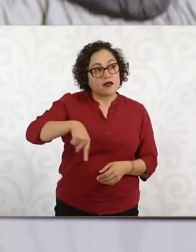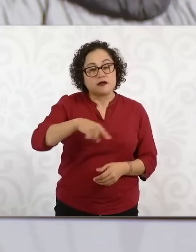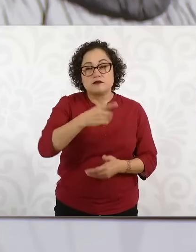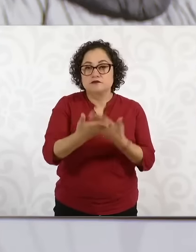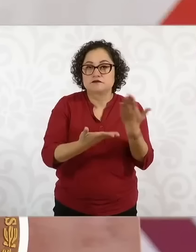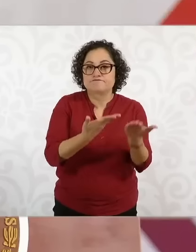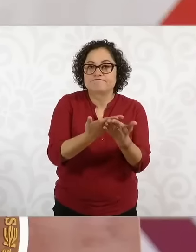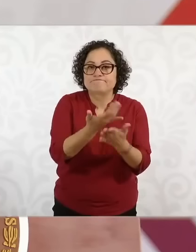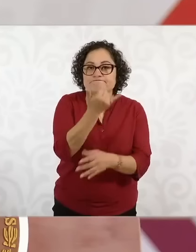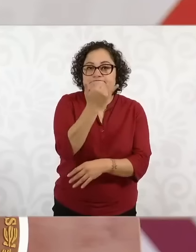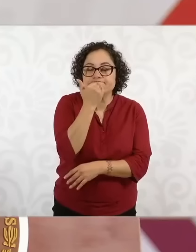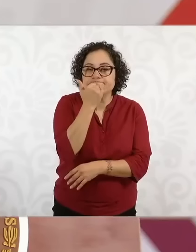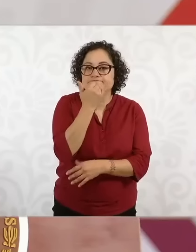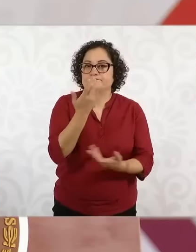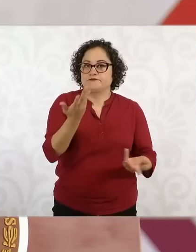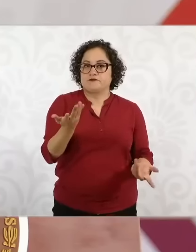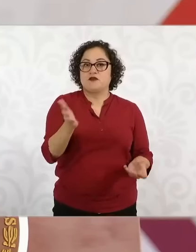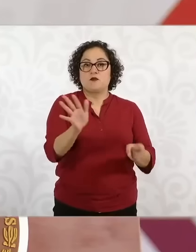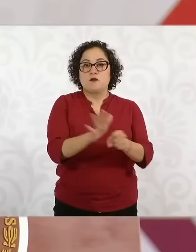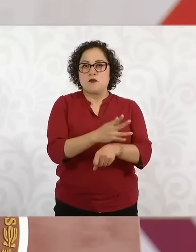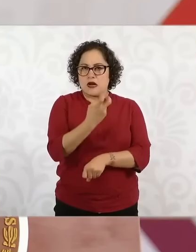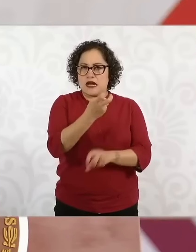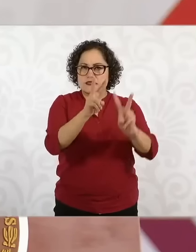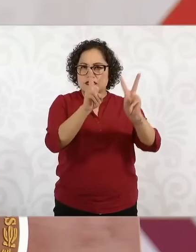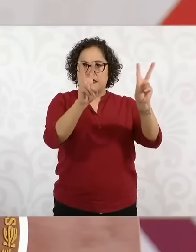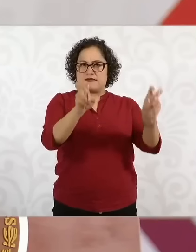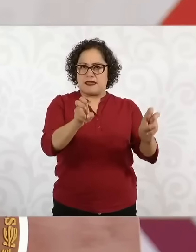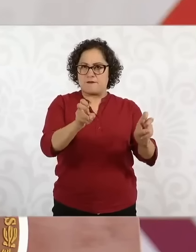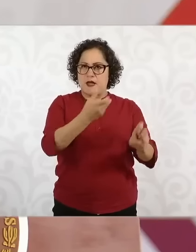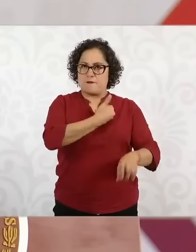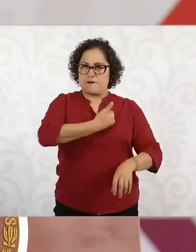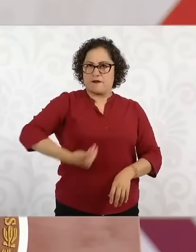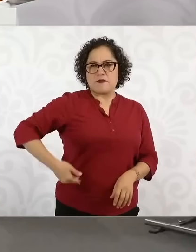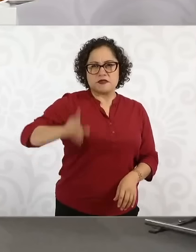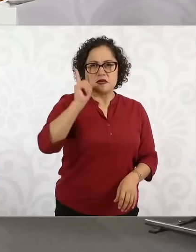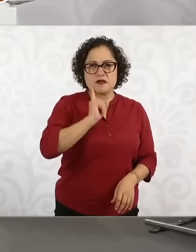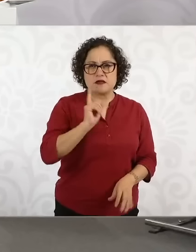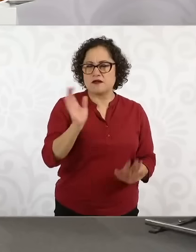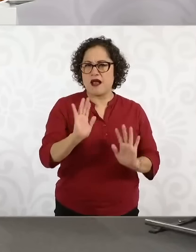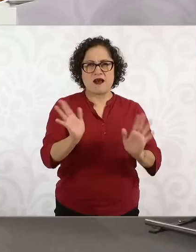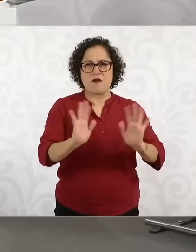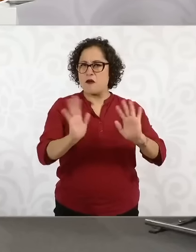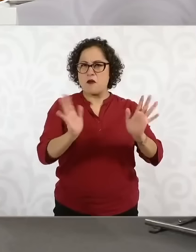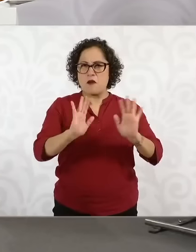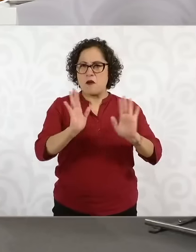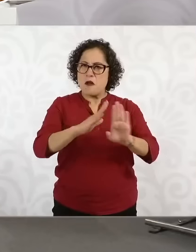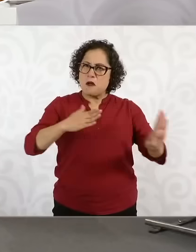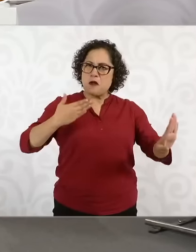porque este no es un asunto de la presidenta, es un asunto de nuestros compatriotas y del